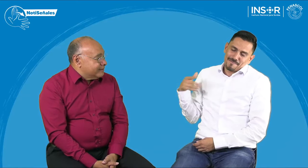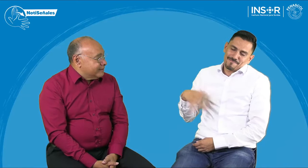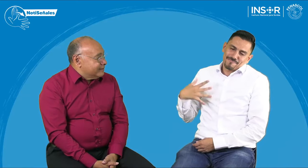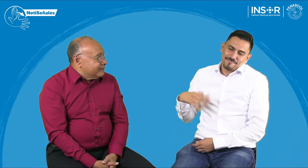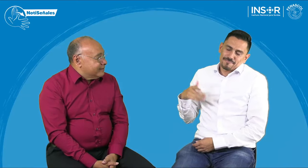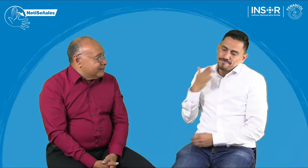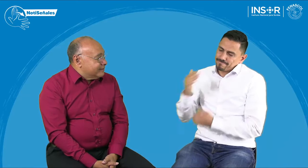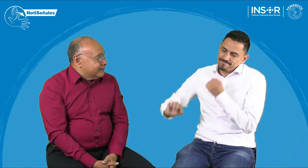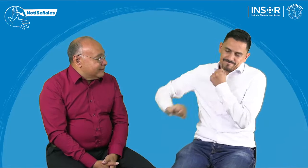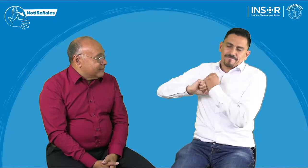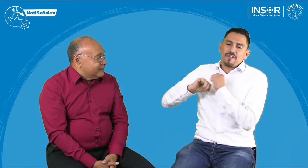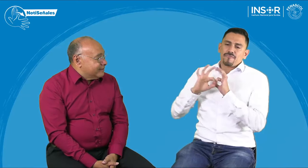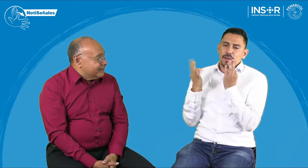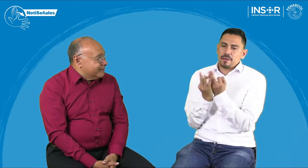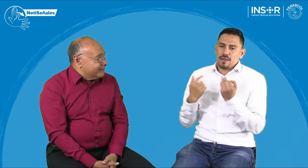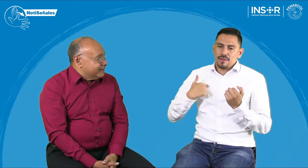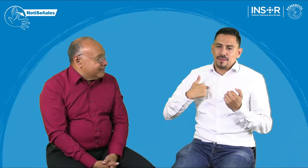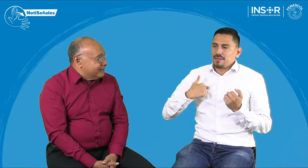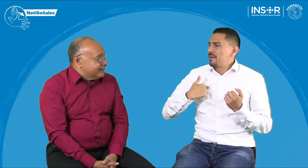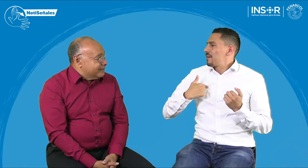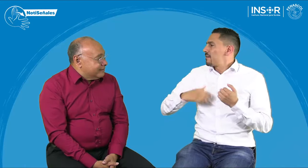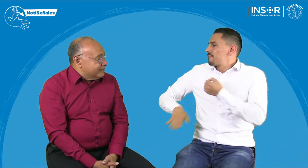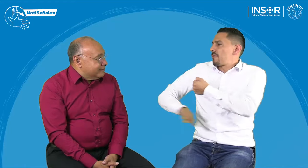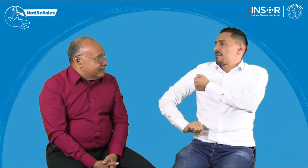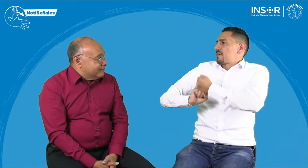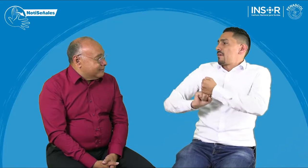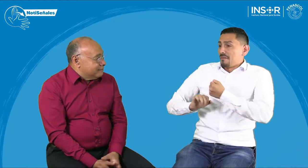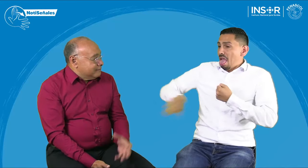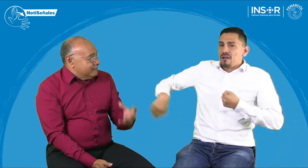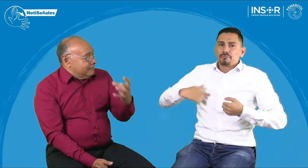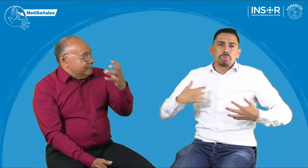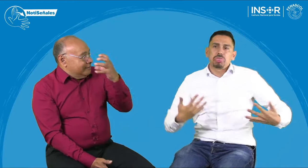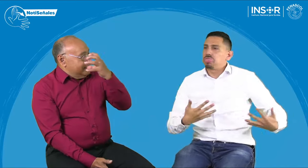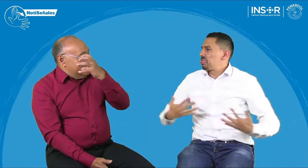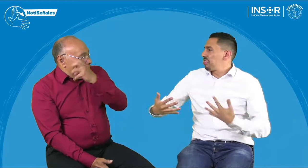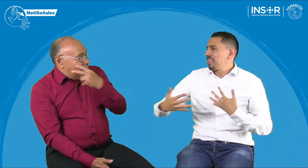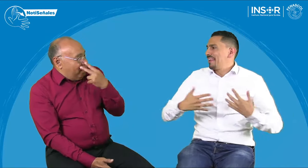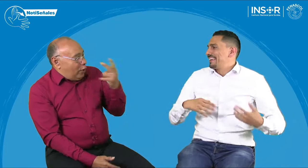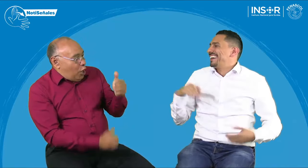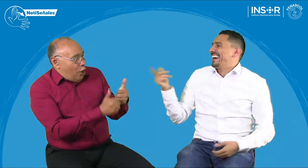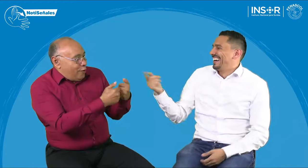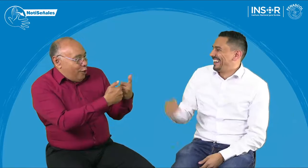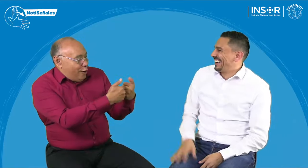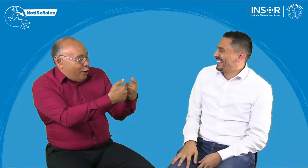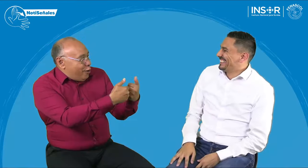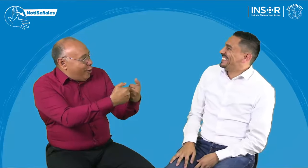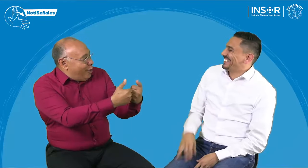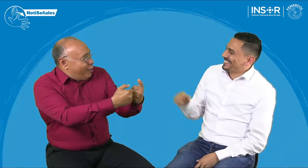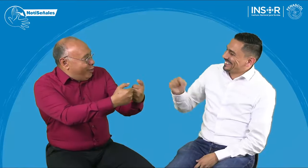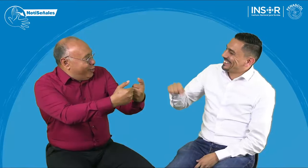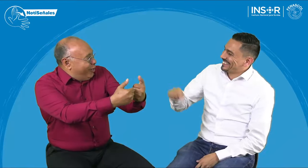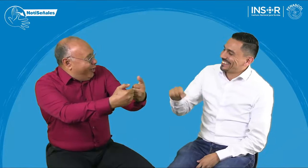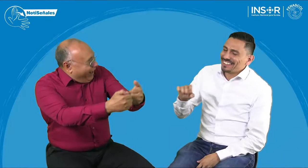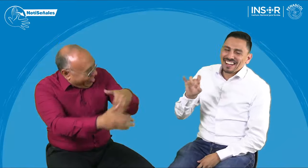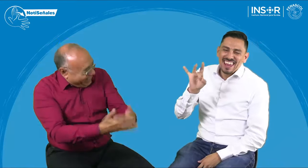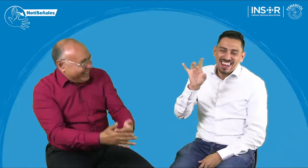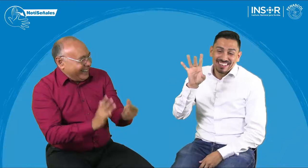Jenny, esta es su seña, ella le agradezco el apoyo que me ha